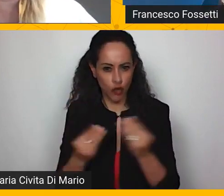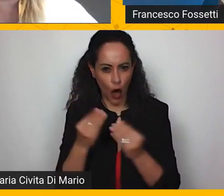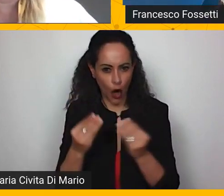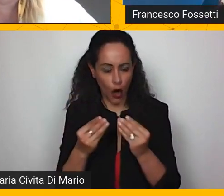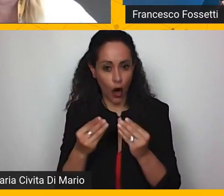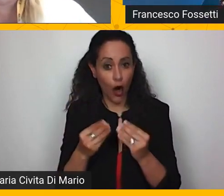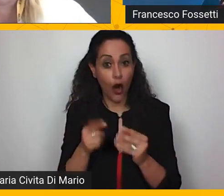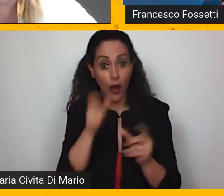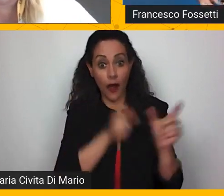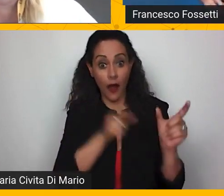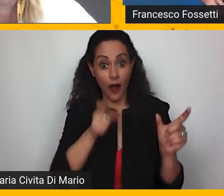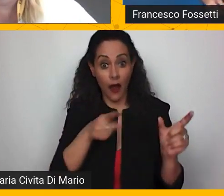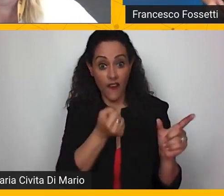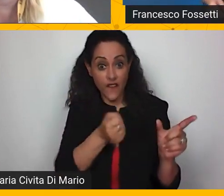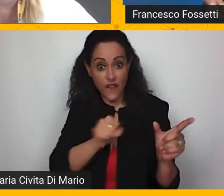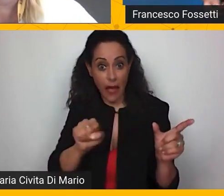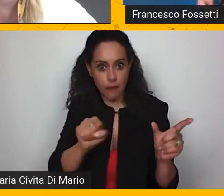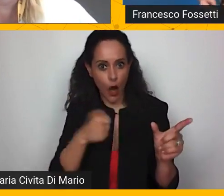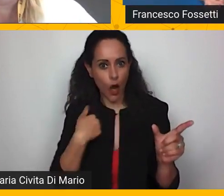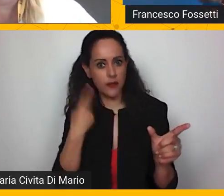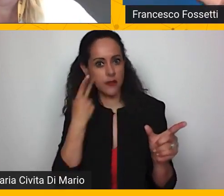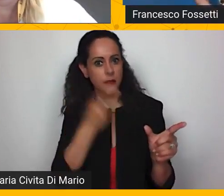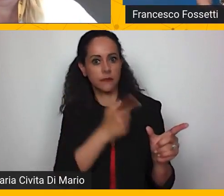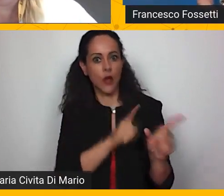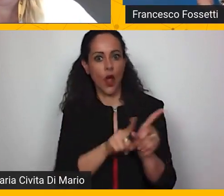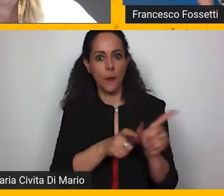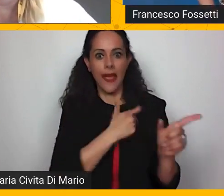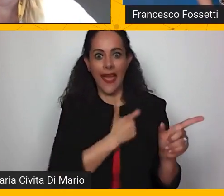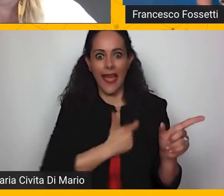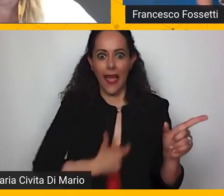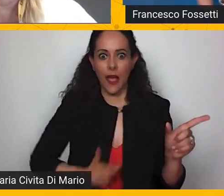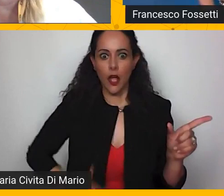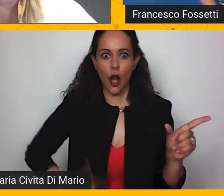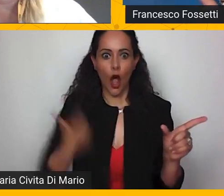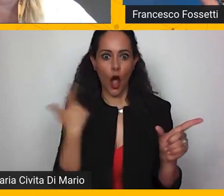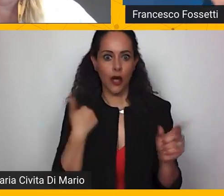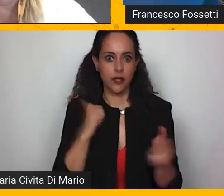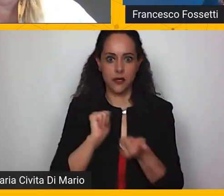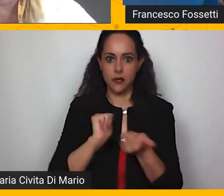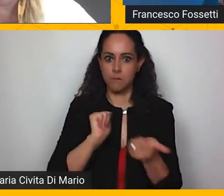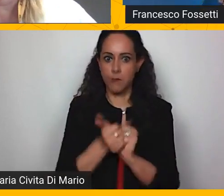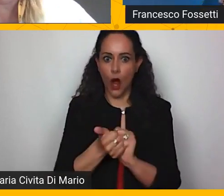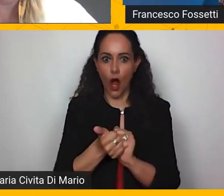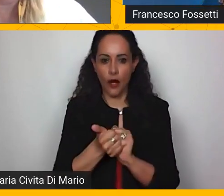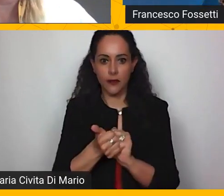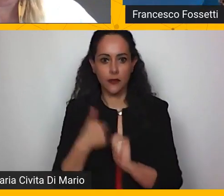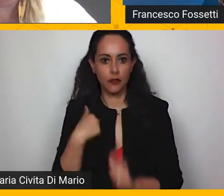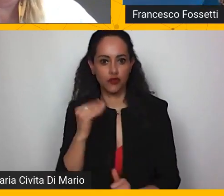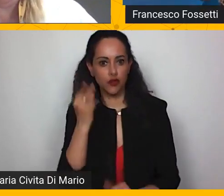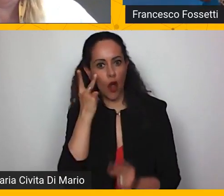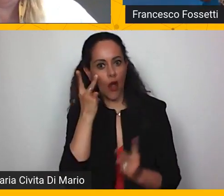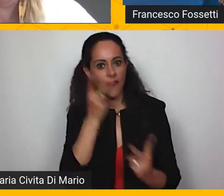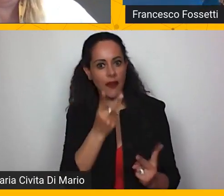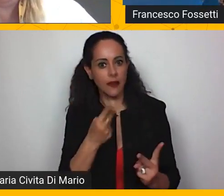insomma vengono visti alle volte come eh insomma degli